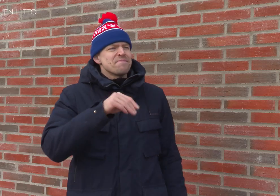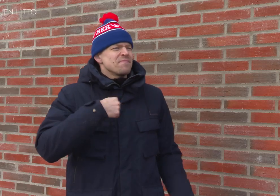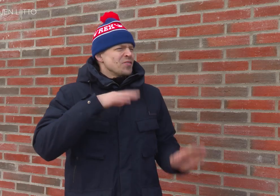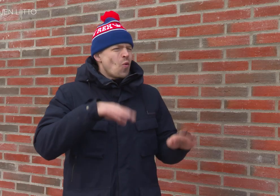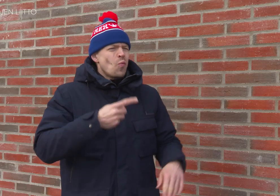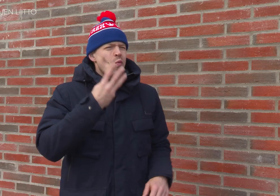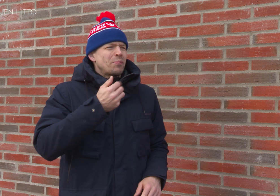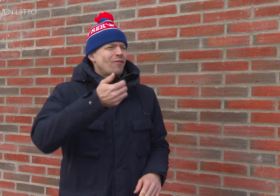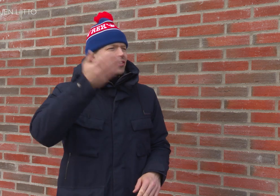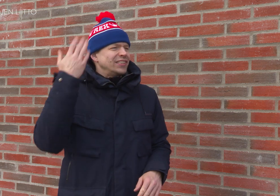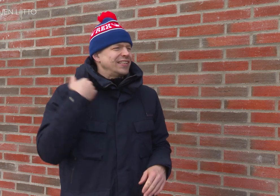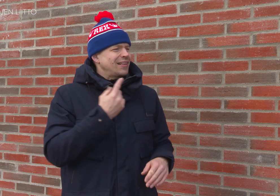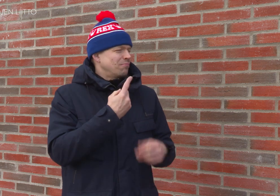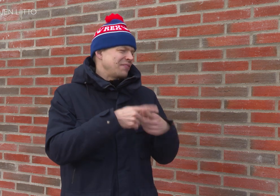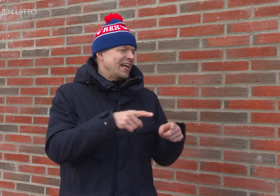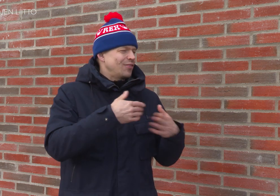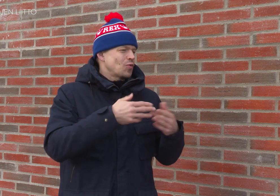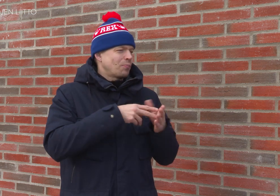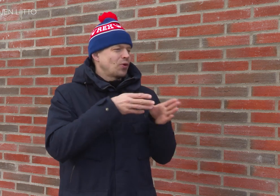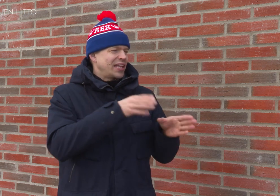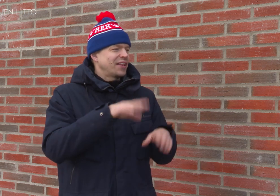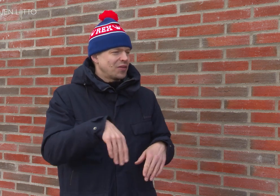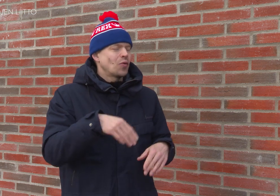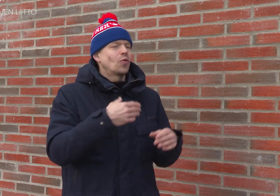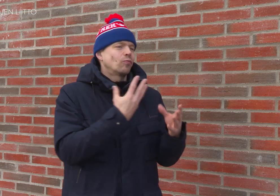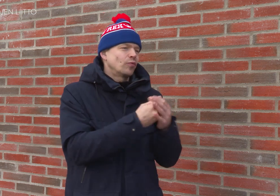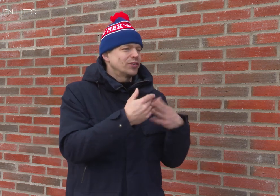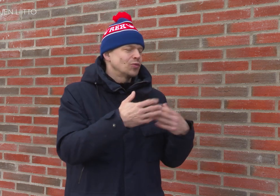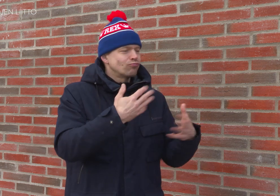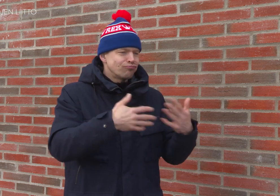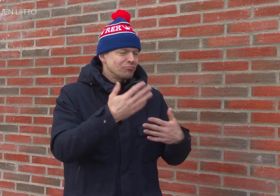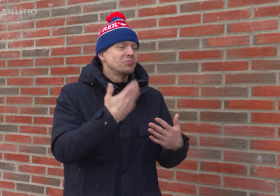Minulla oli muutama vuosi sitten eräs toinen projekti, -